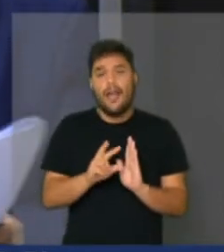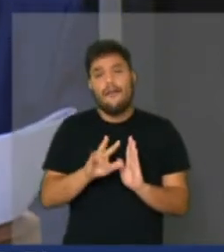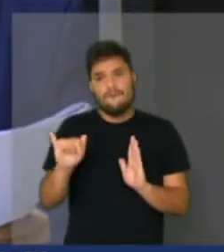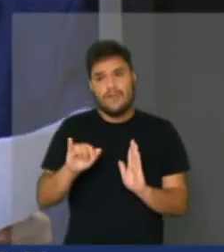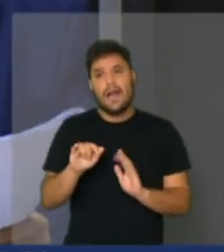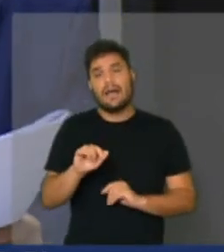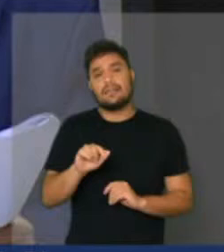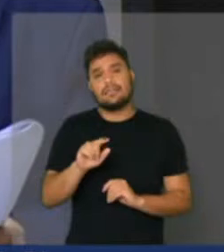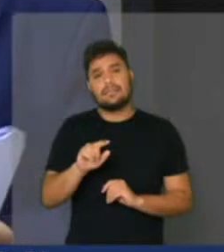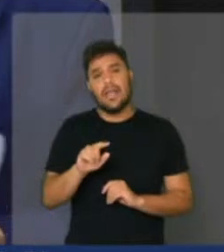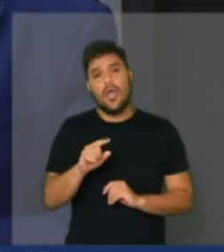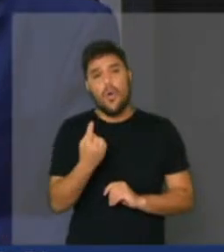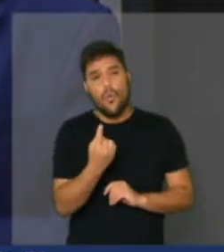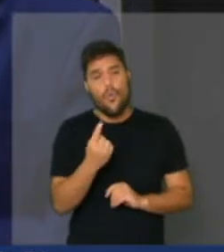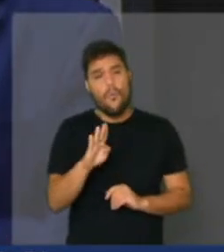BILHÃO E MEIO. 1 BILHÃO E